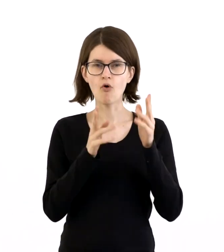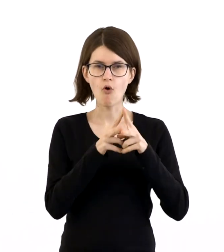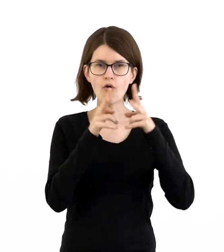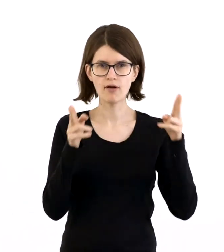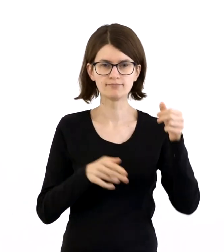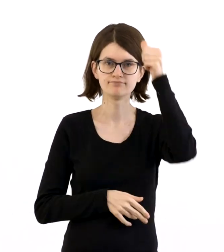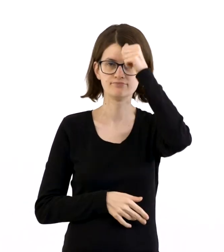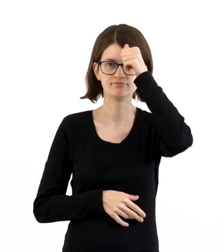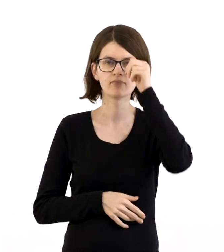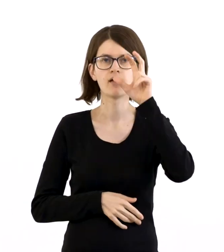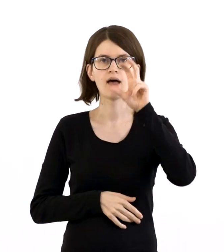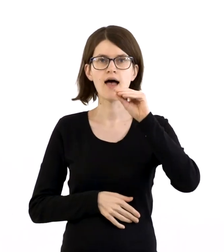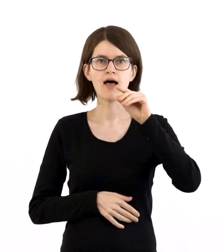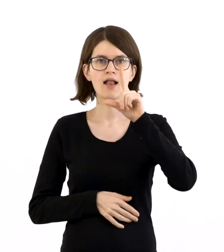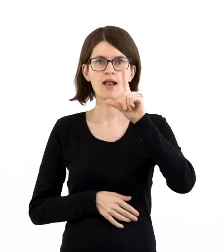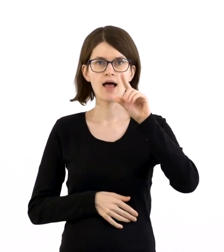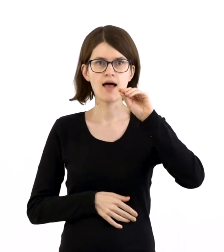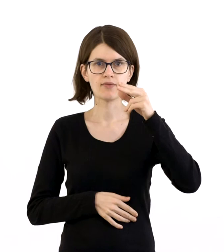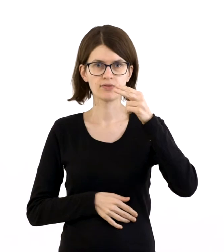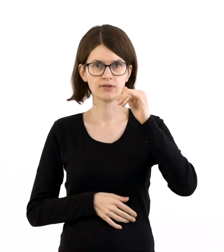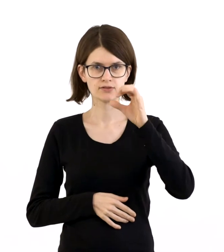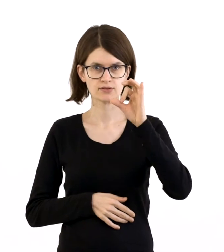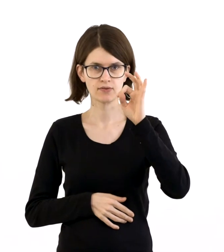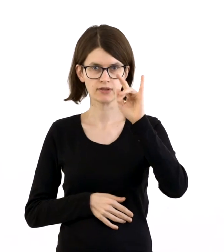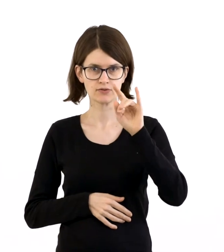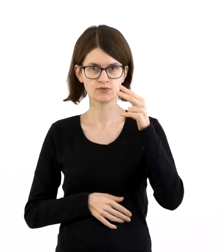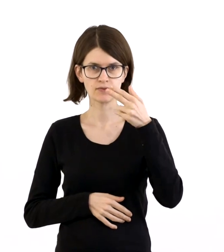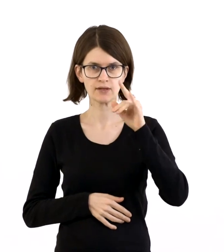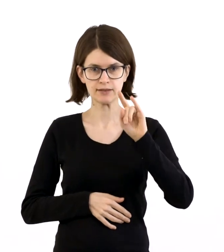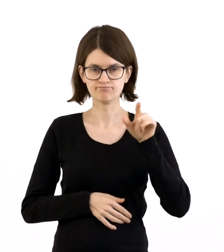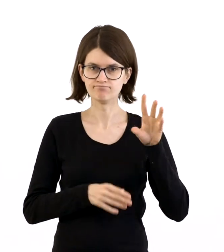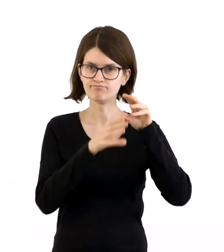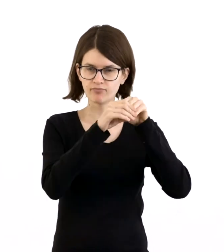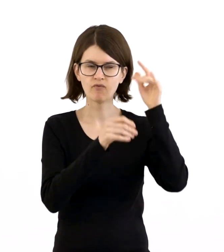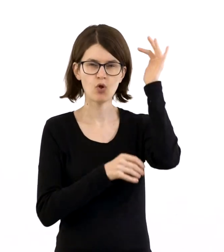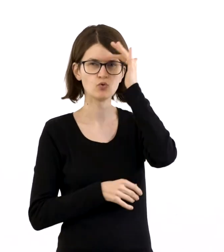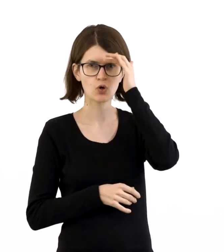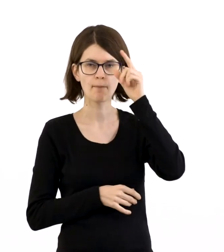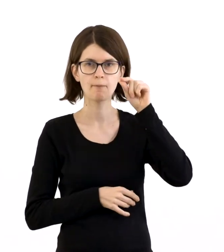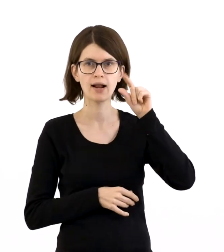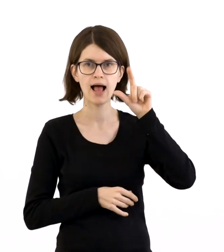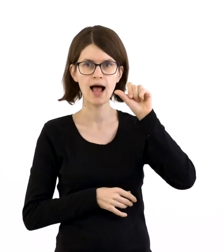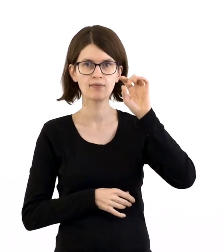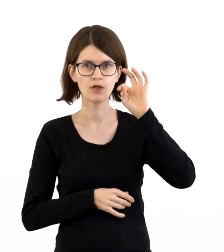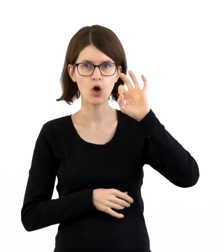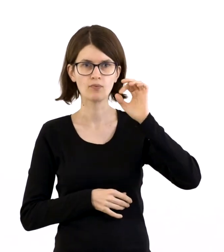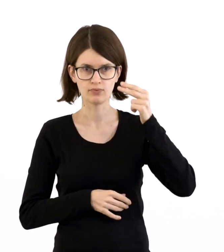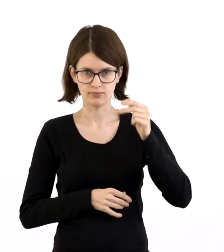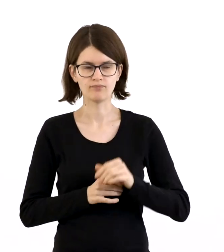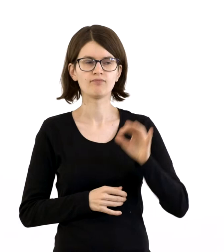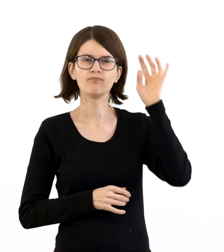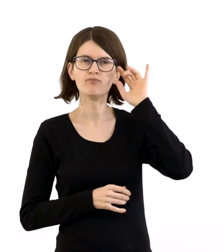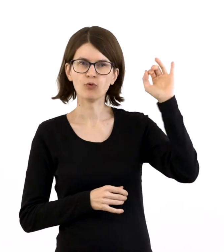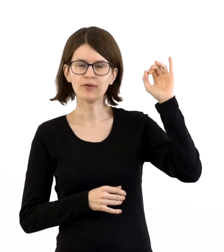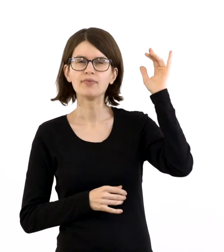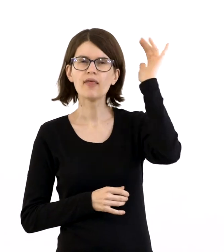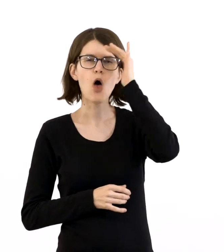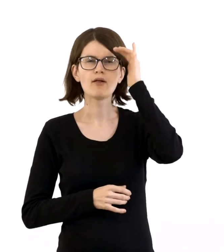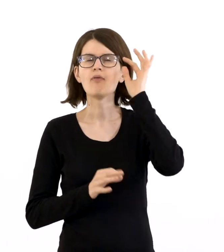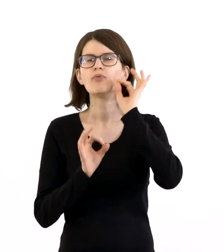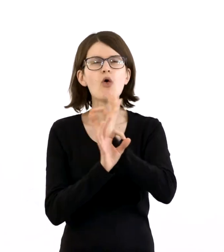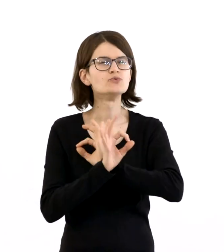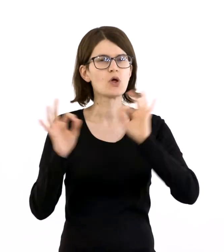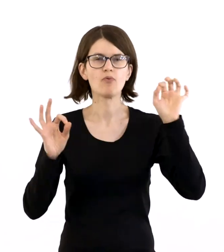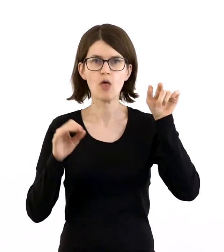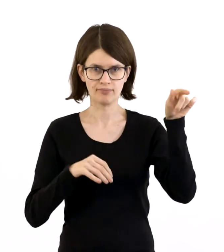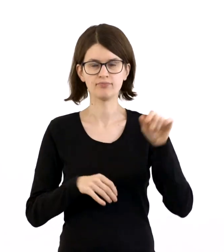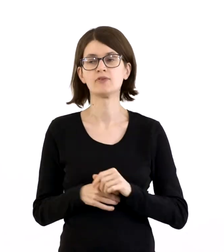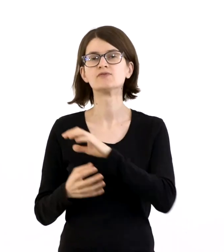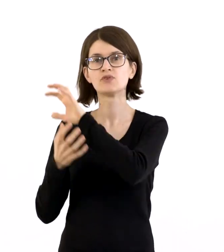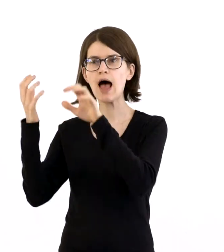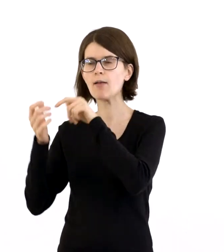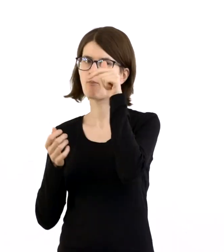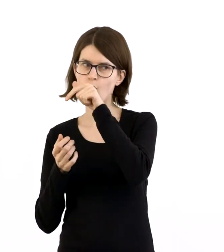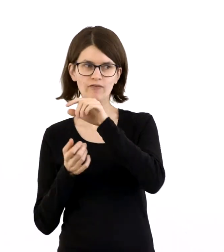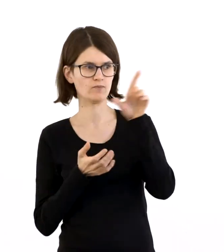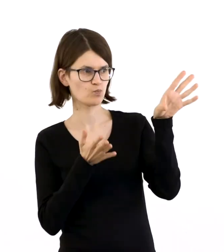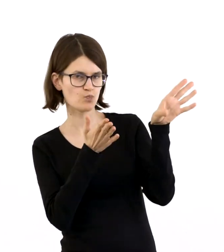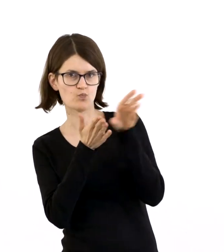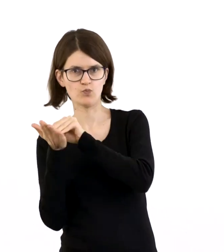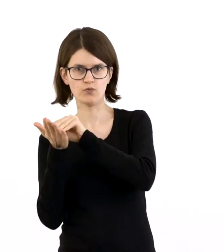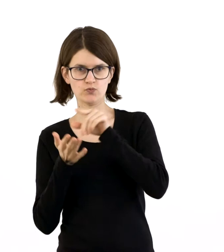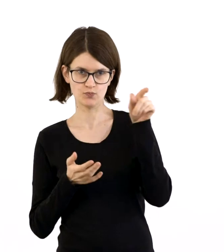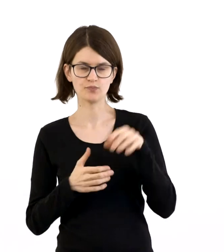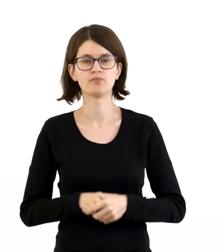W okresie hellenistycznym największy wpływ wywarła filozofia Platona, zwłaszcza teoria jaskini, na której powinien wzorować się świat.